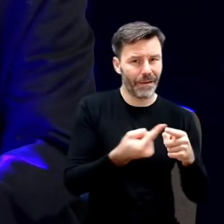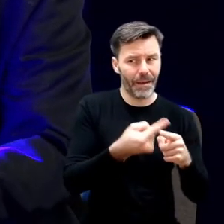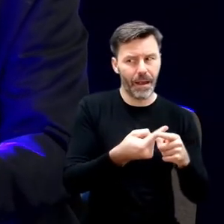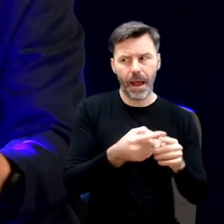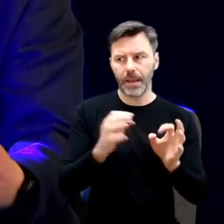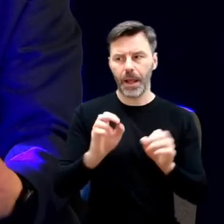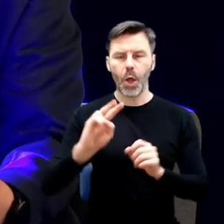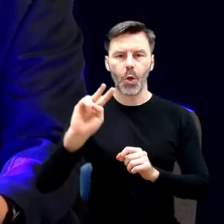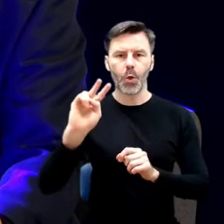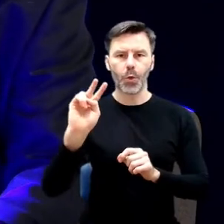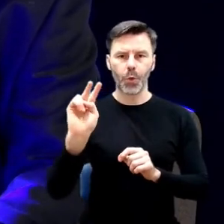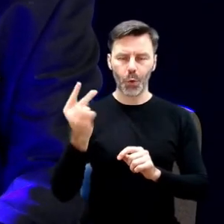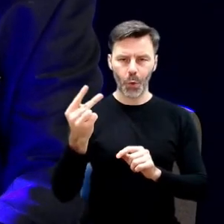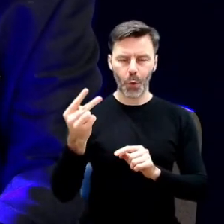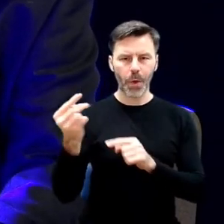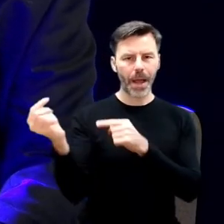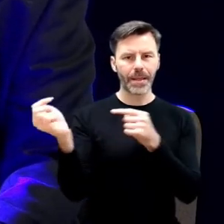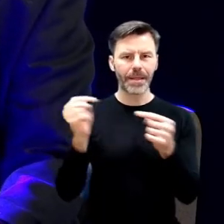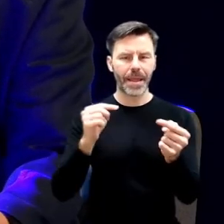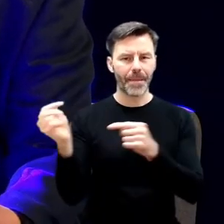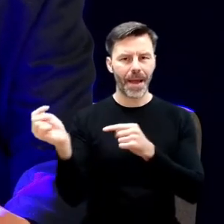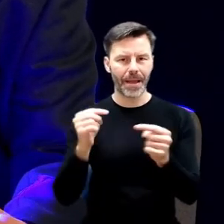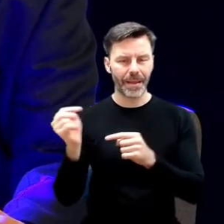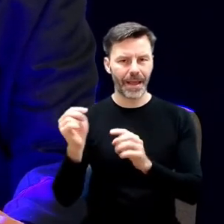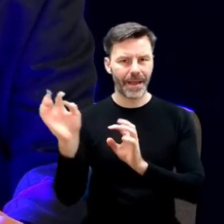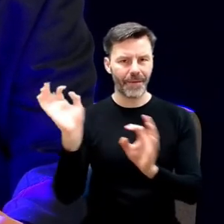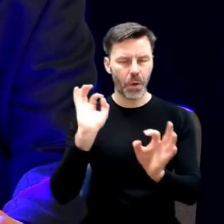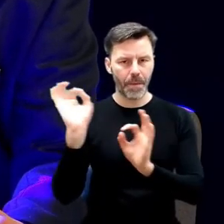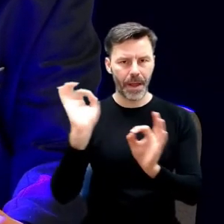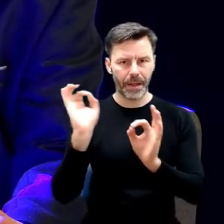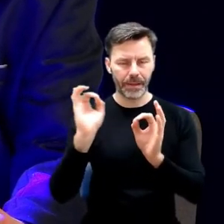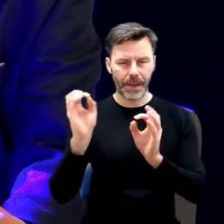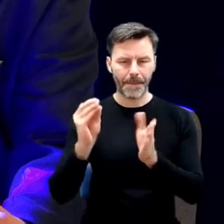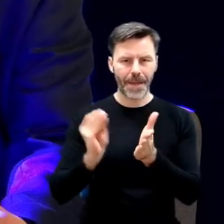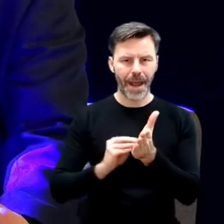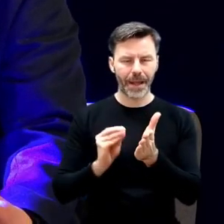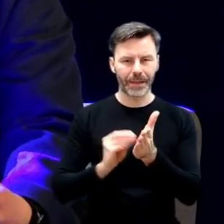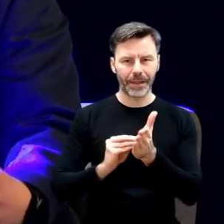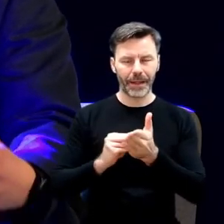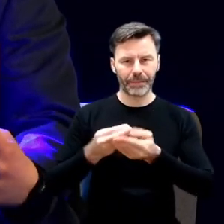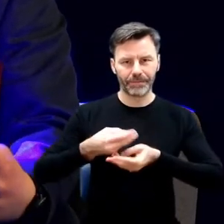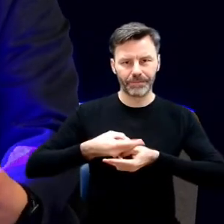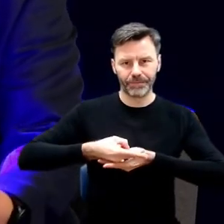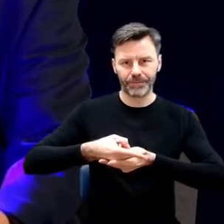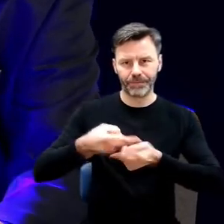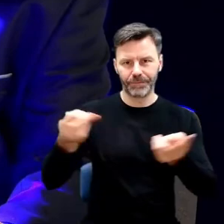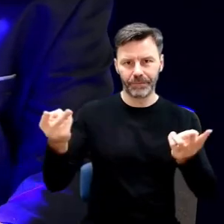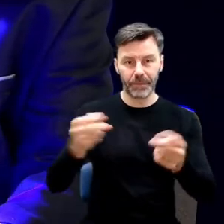zostało przekazanych, ale teraz byśmy się skupili właśnie na tej praktyce. W pierwszym panelu była ta idea, filozofia